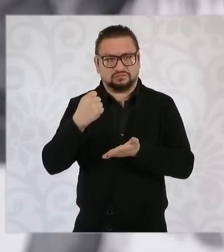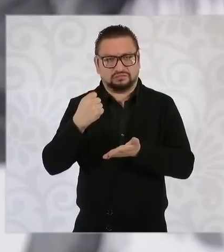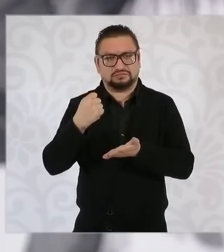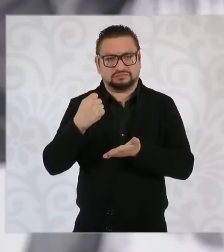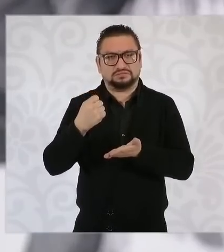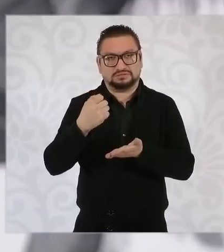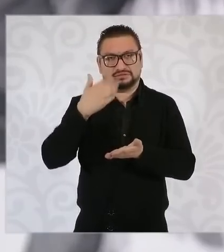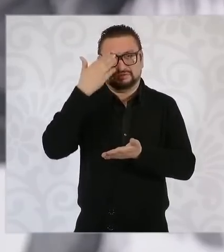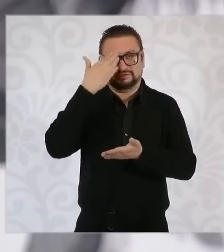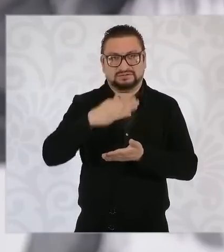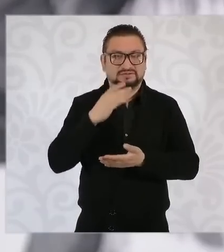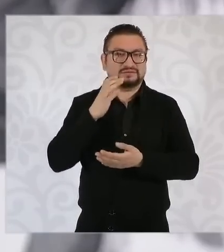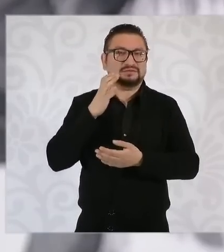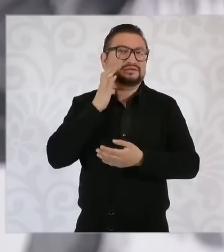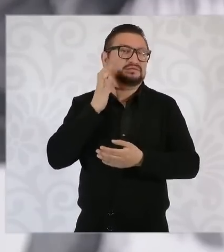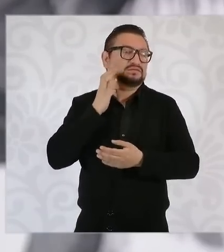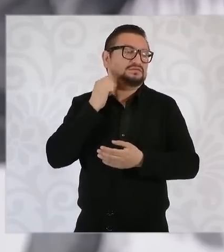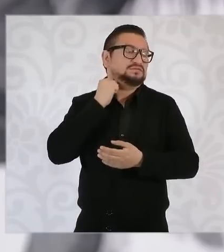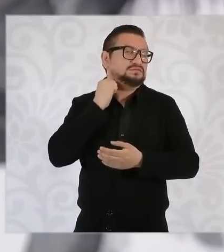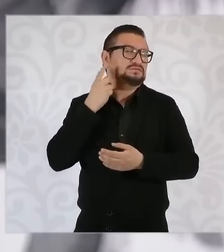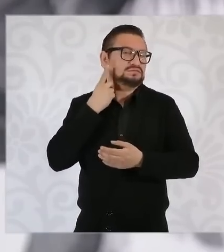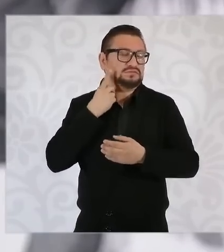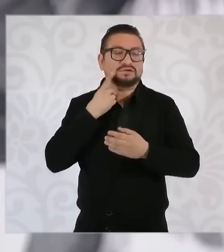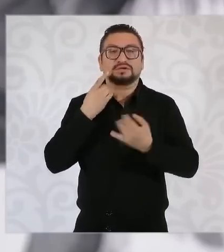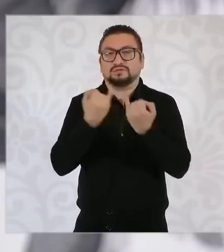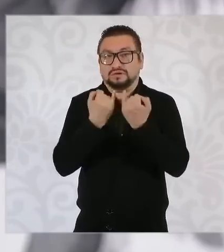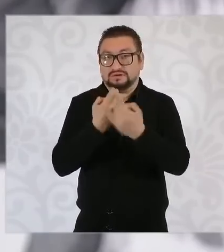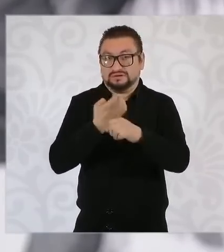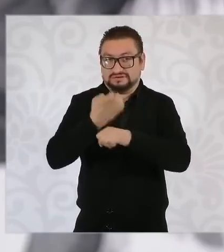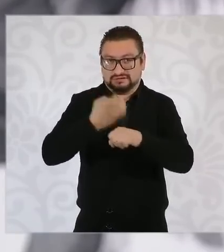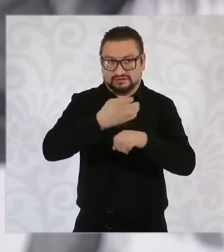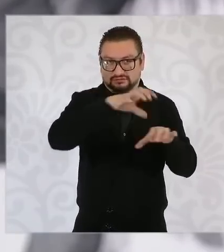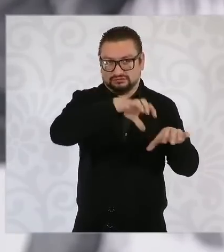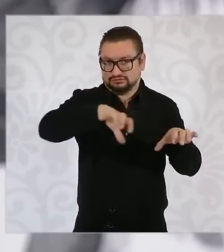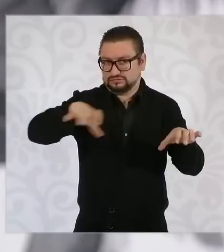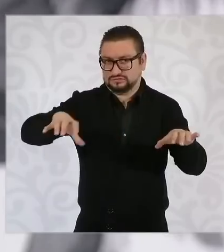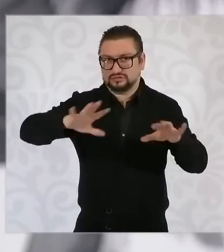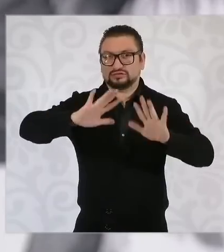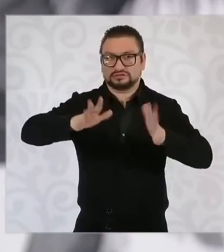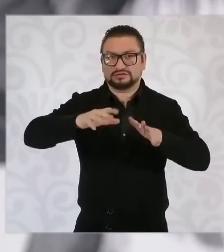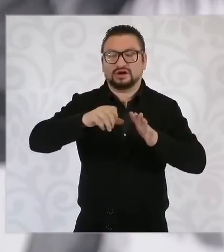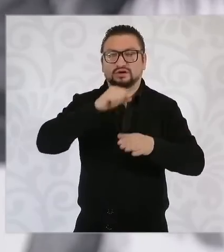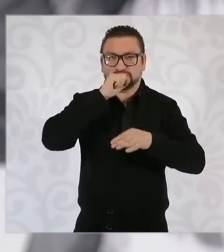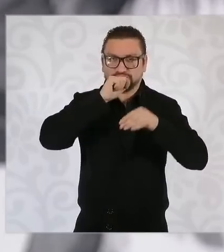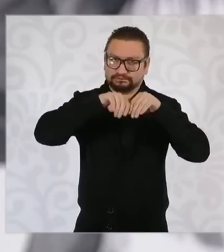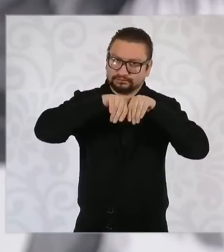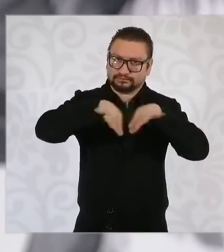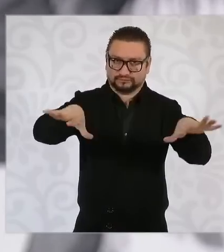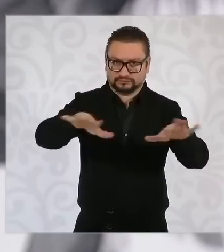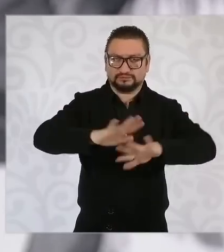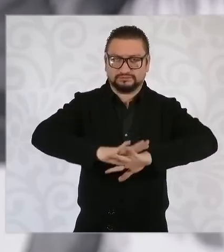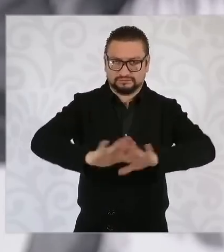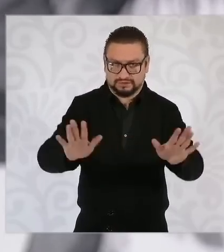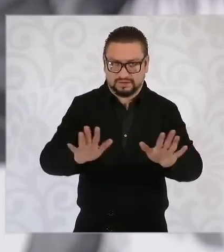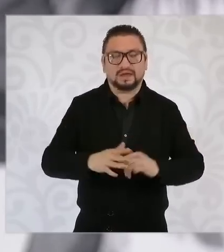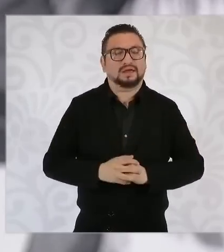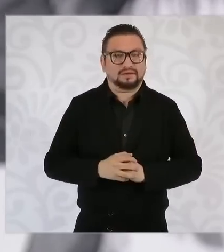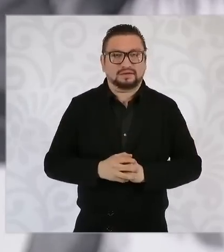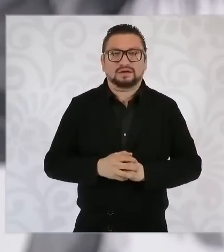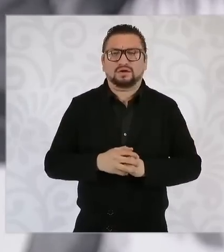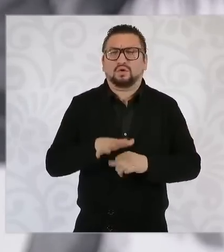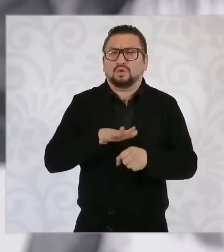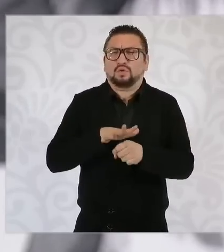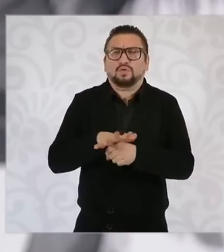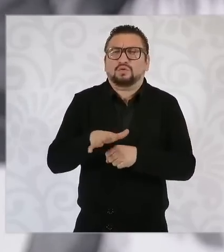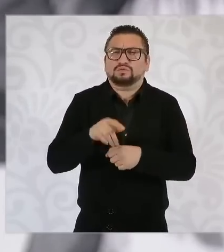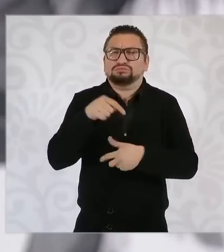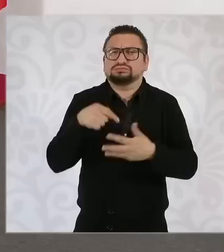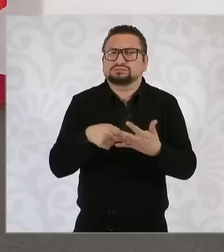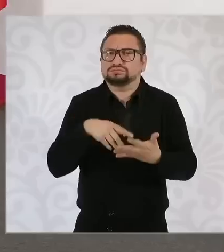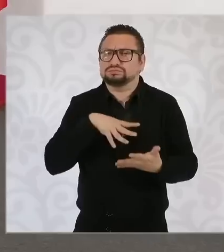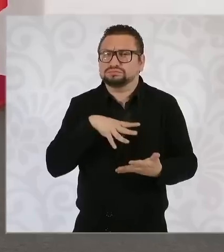el Congreso de La Unión y los congresos estatales que ya fueron publicadas eh se encuentra eh el